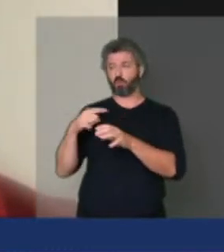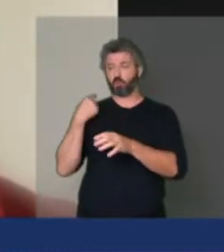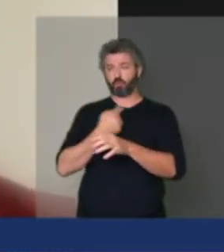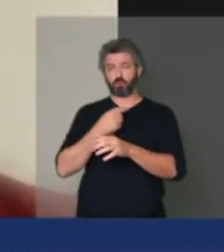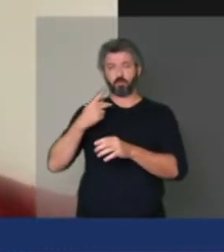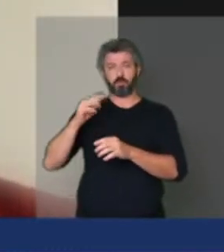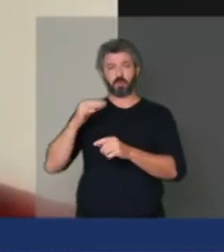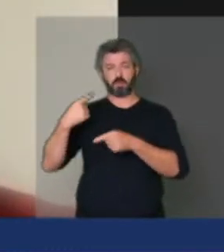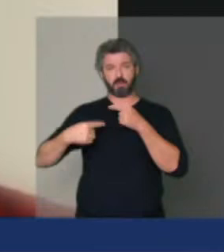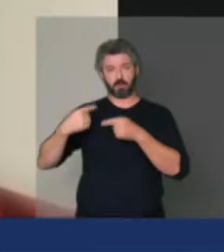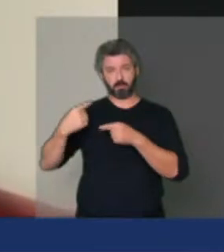DEBATE E NÓS QUE AQUI FAZEMOS O NOSSO MANDATO DE DESEMPENHO